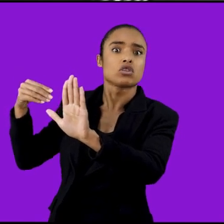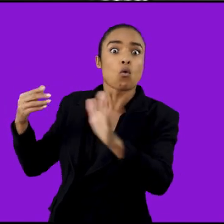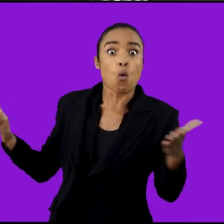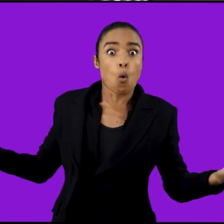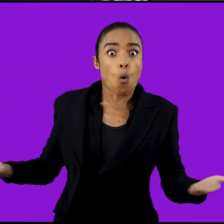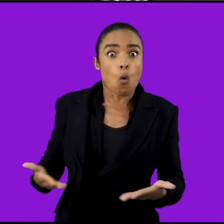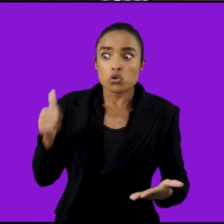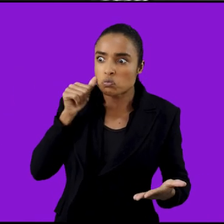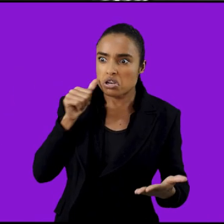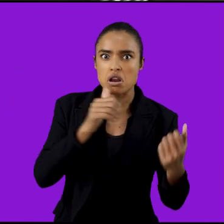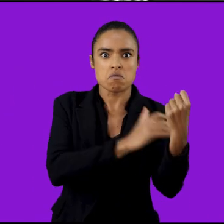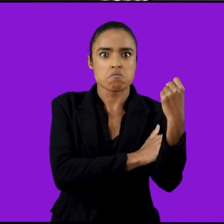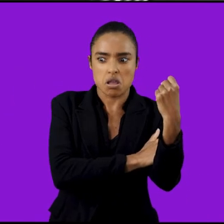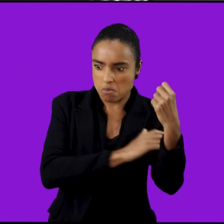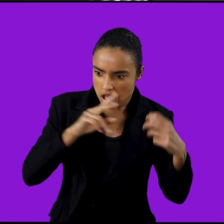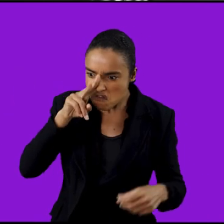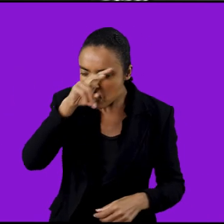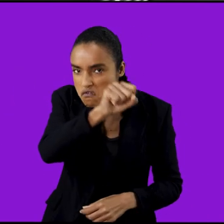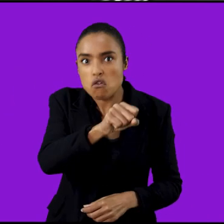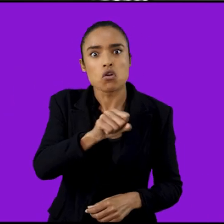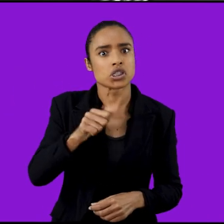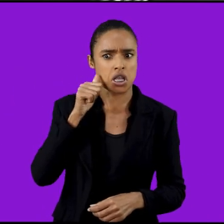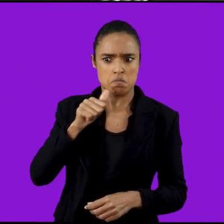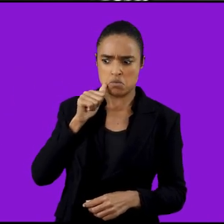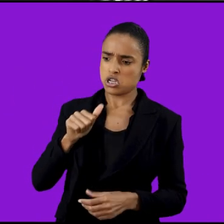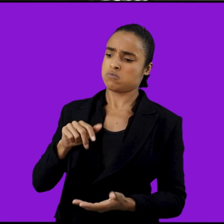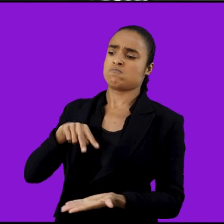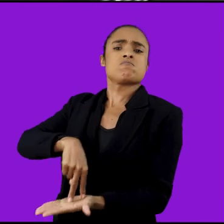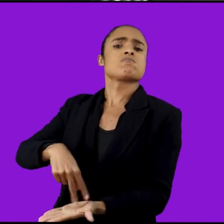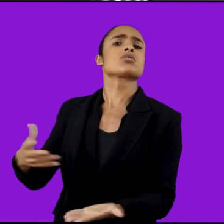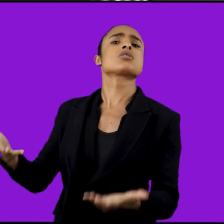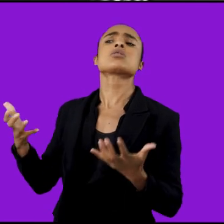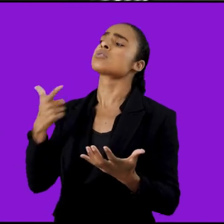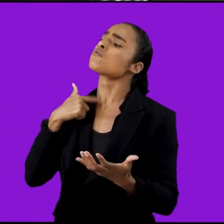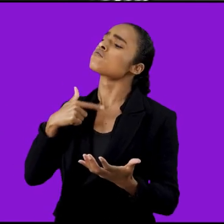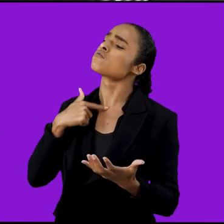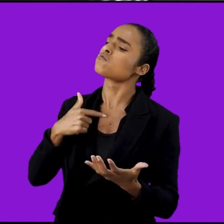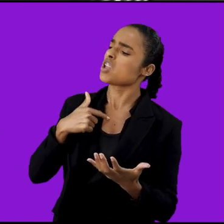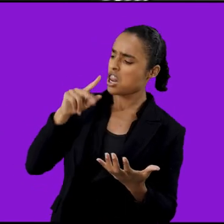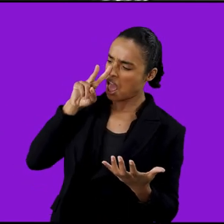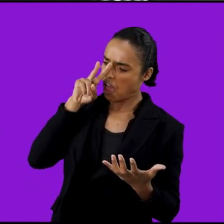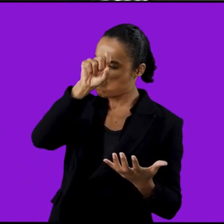Sim Então, as meninas, elas quer jogar com as personagem mulher, porque não representa a fraqueza pra elas